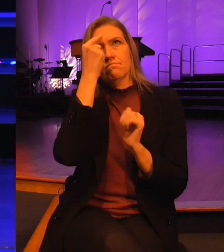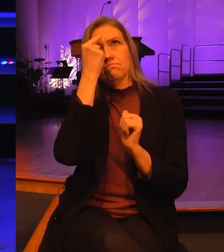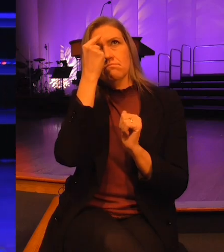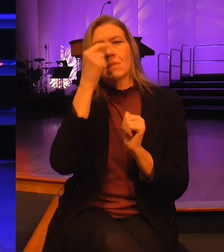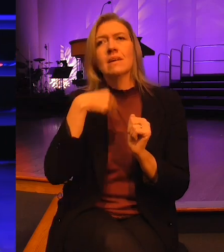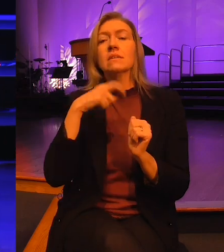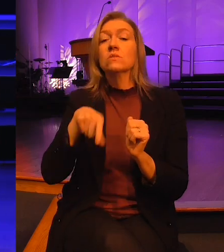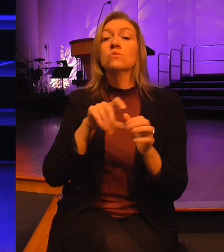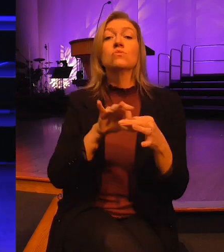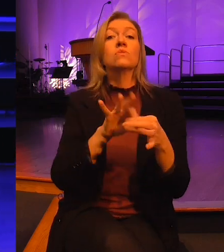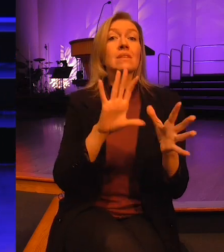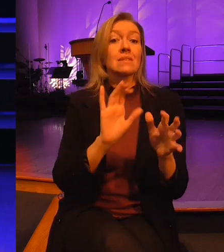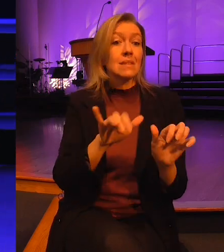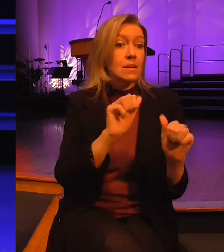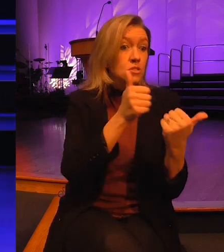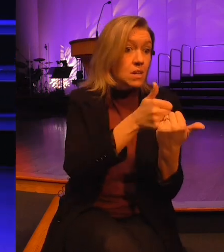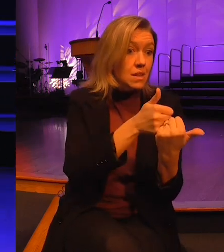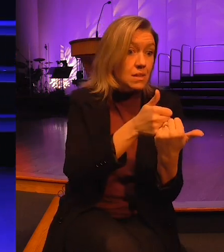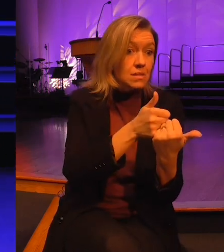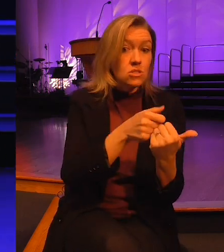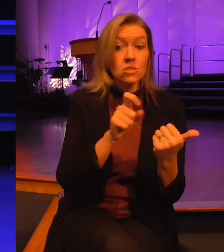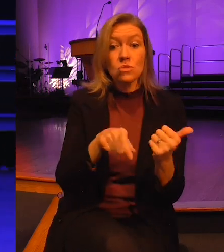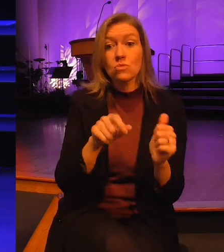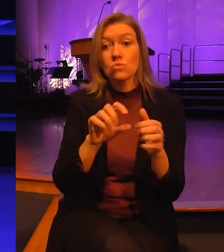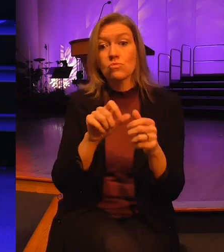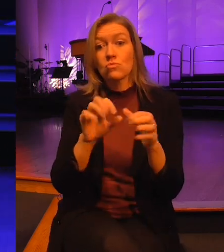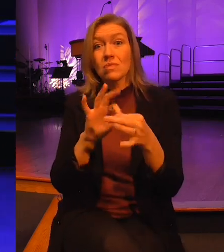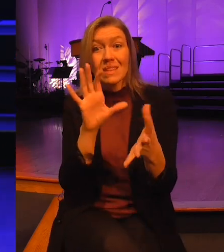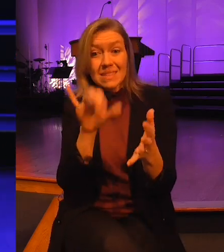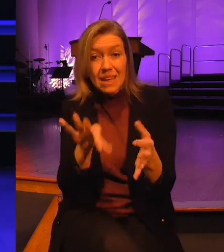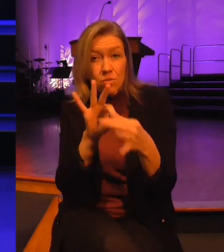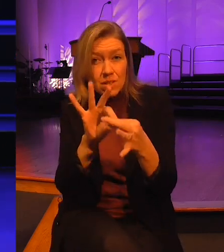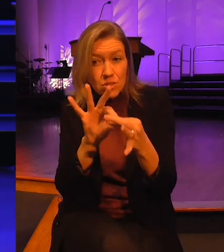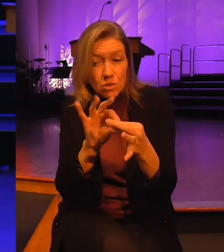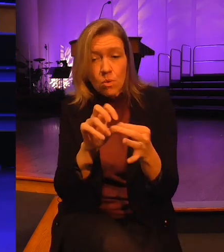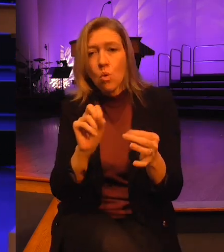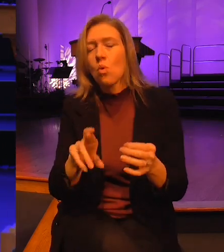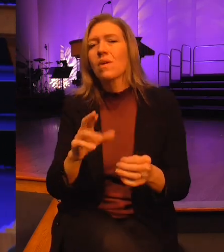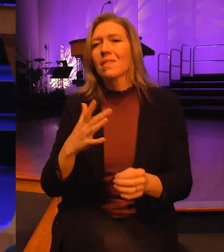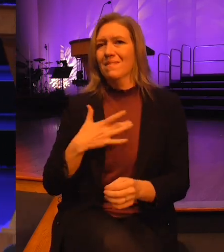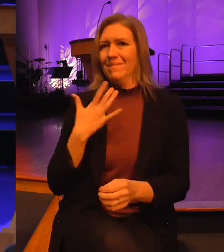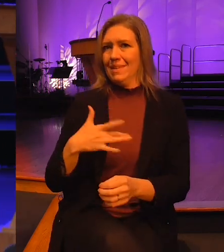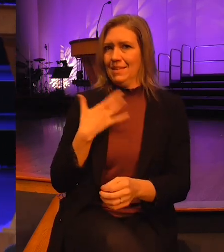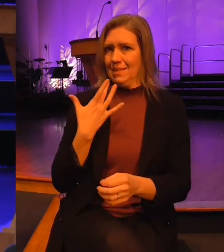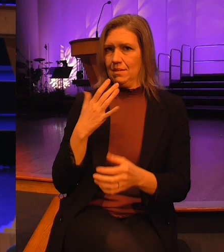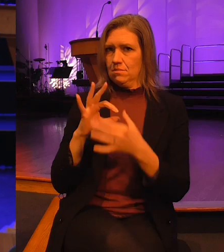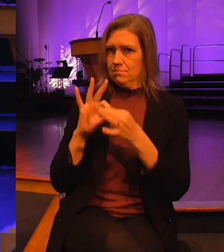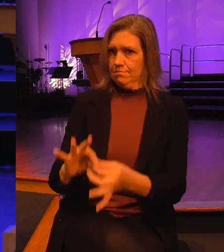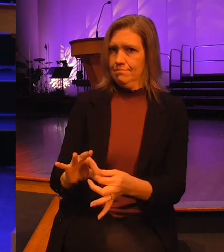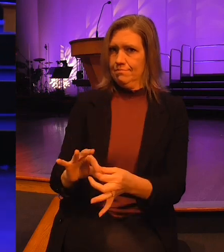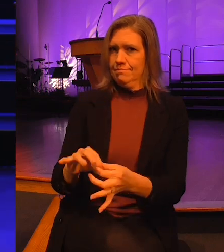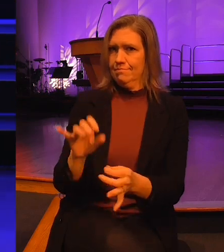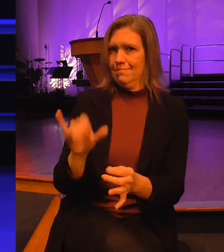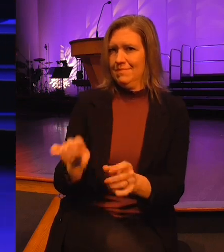relación o el sentimiento y apego que tienes al respecto una vez que has identificado que